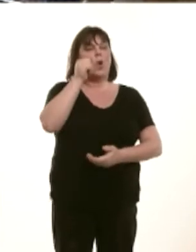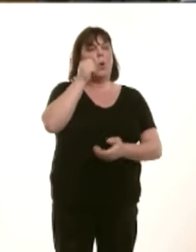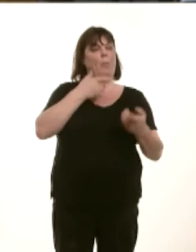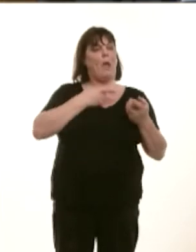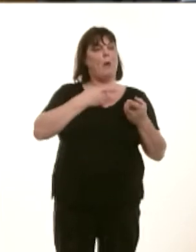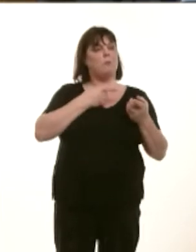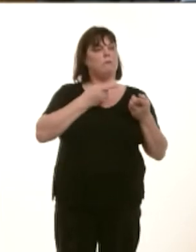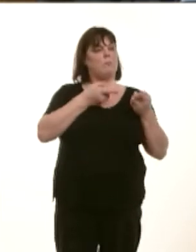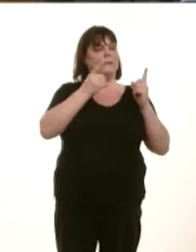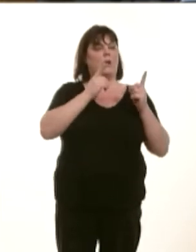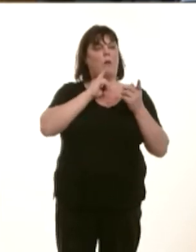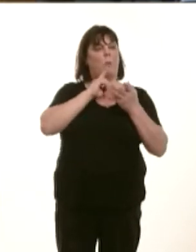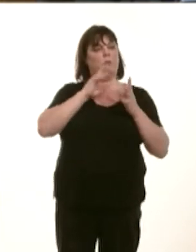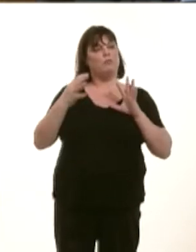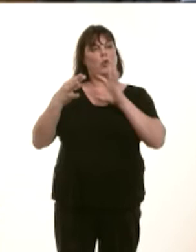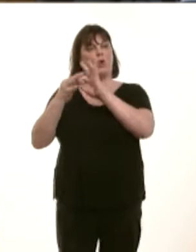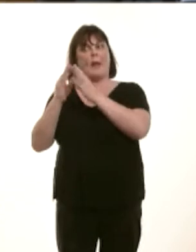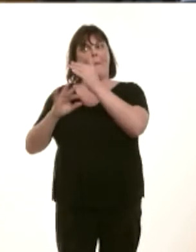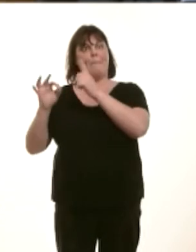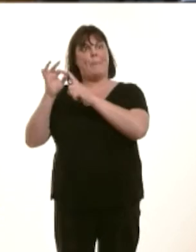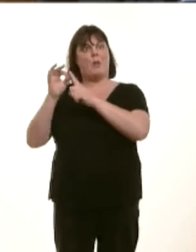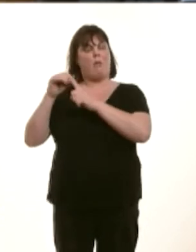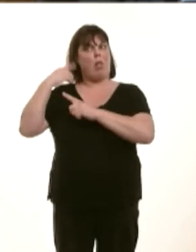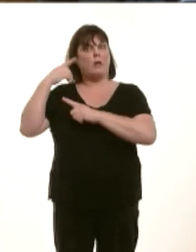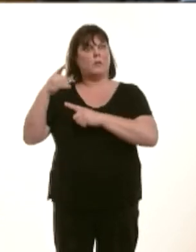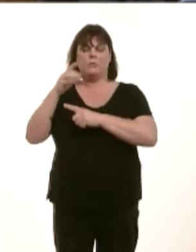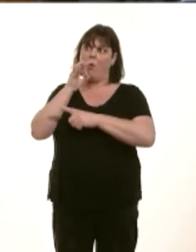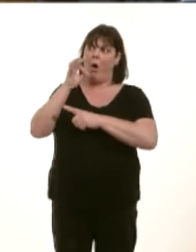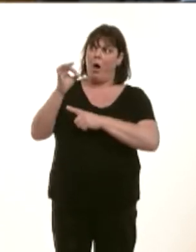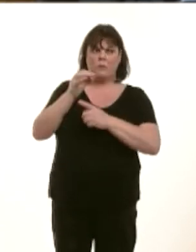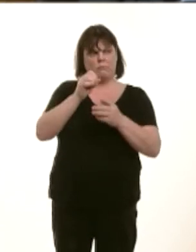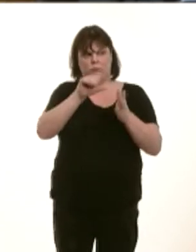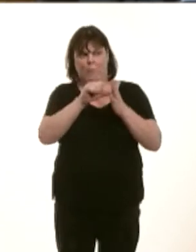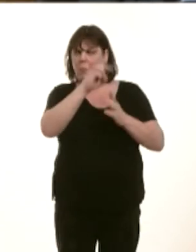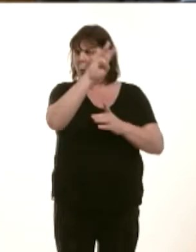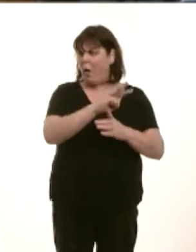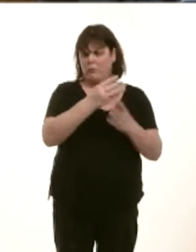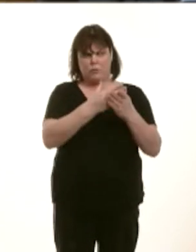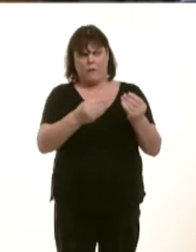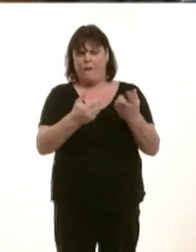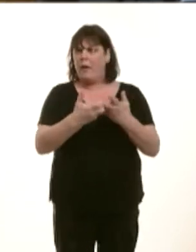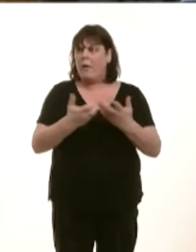achos y ffaith bod yna ormod o laeth ar gael ar hyn o bryd; mae hwnnwín un rheswmódim